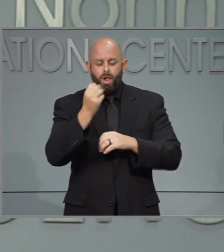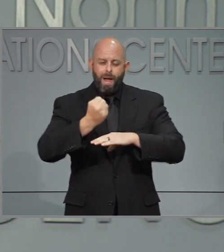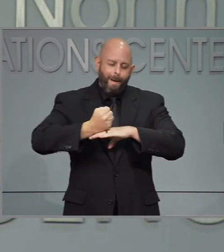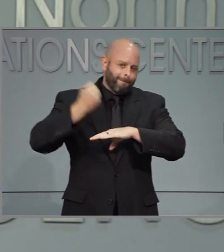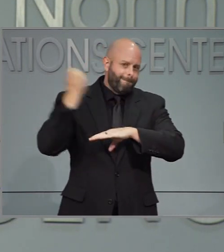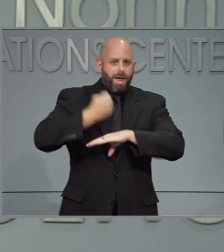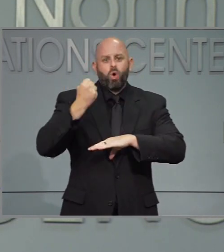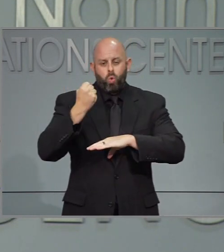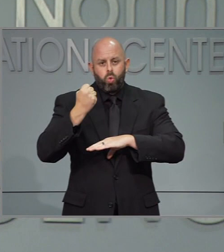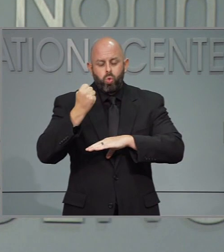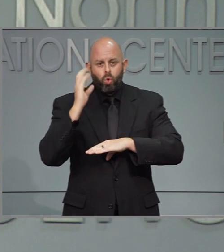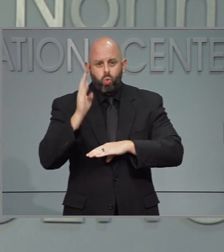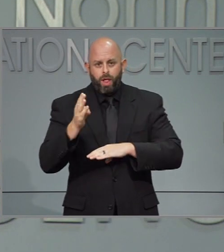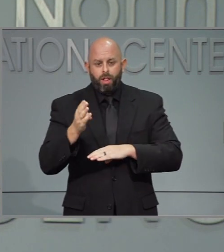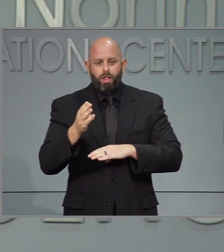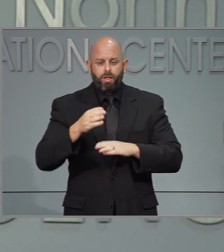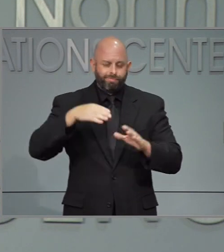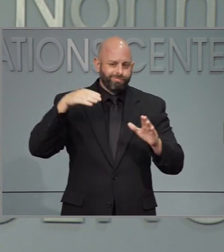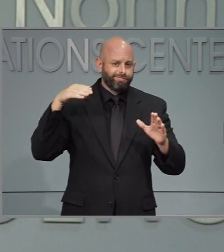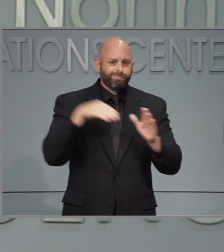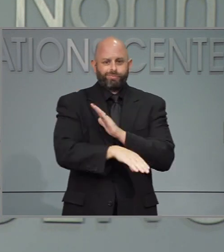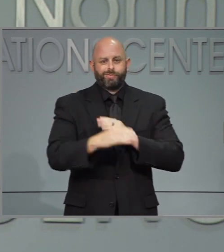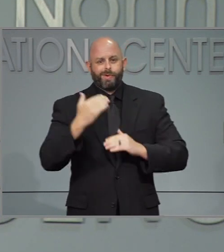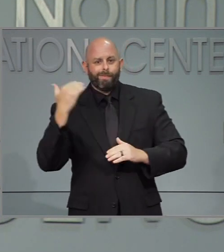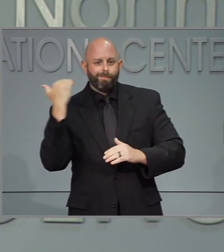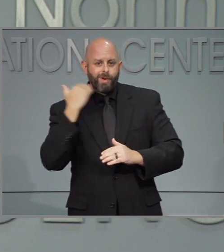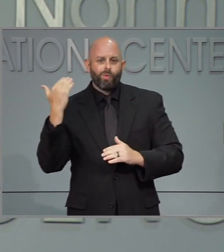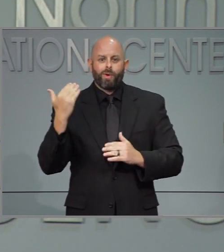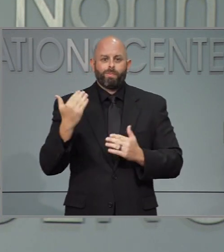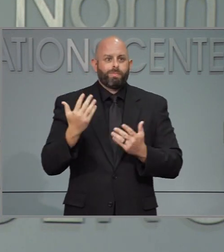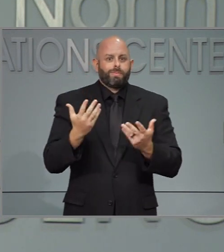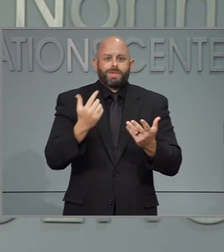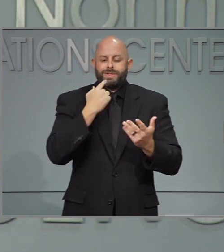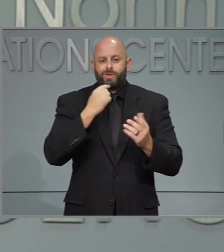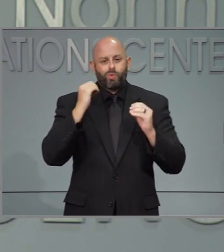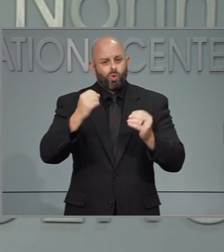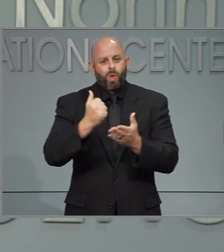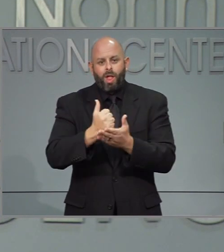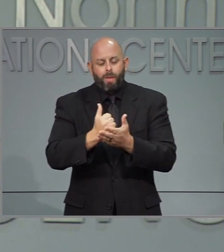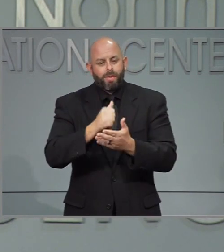Y que con esta restricción no van a poder salir de de deudas.